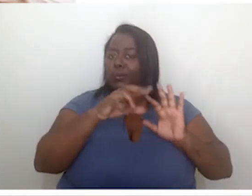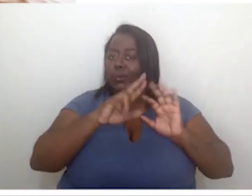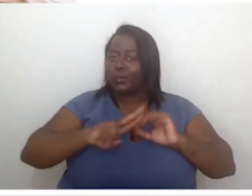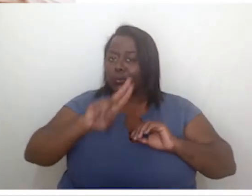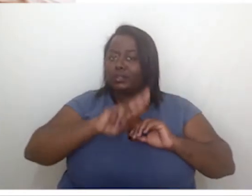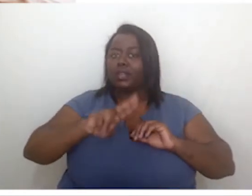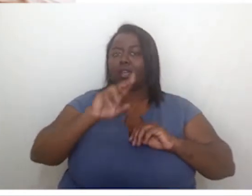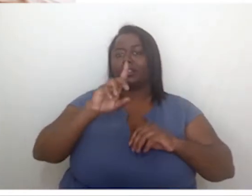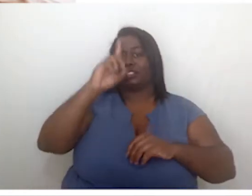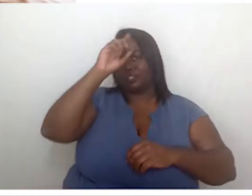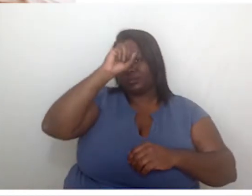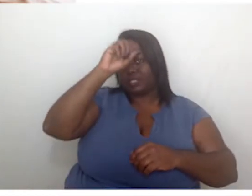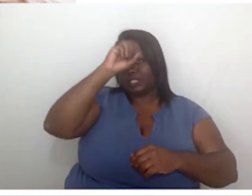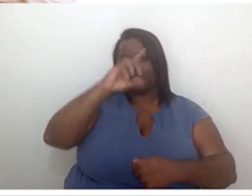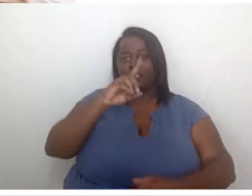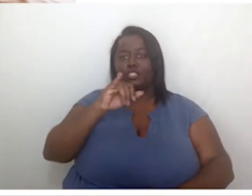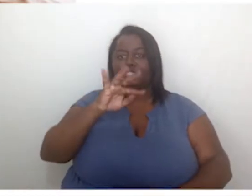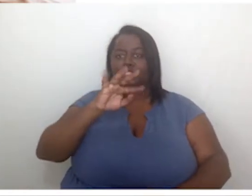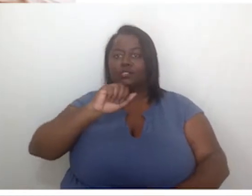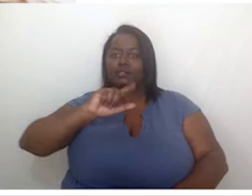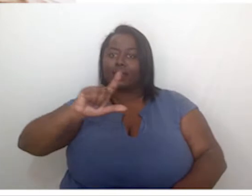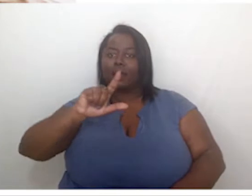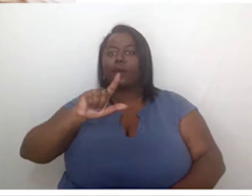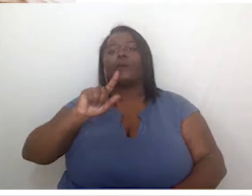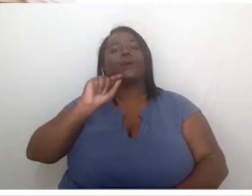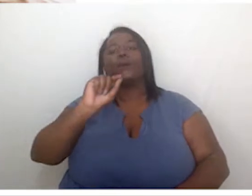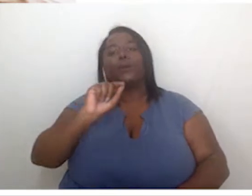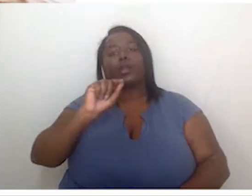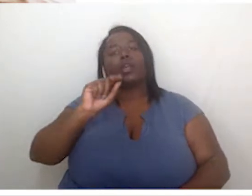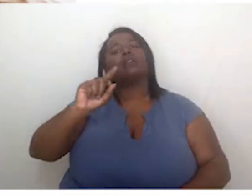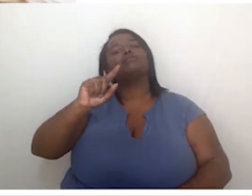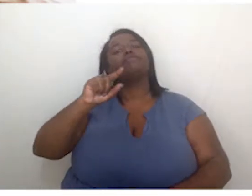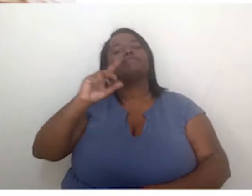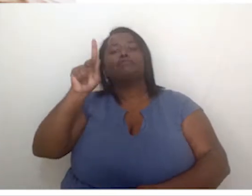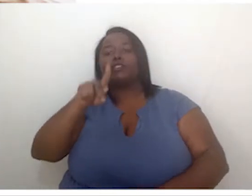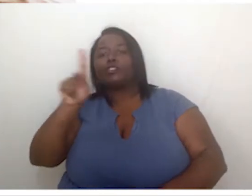es que él elimina a la interacción profesor-alumno.